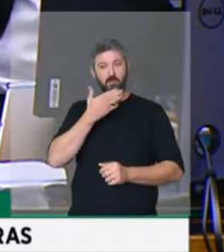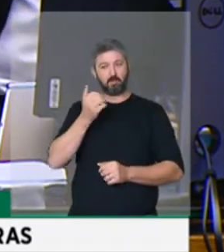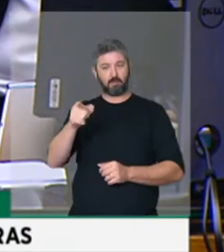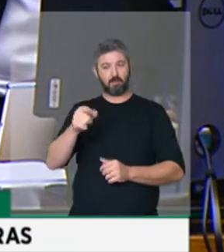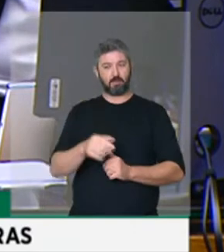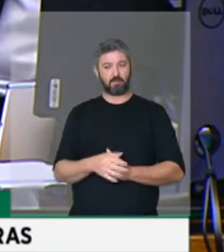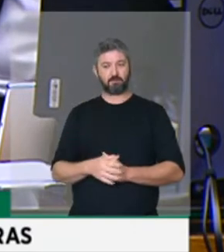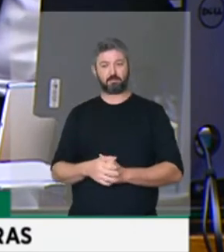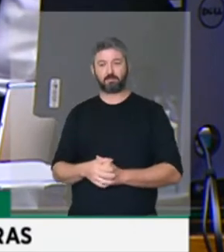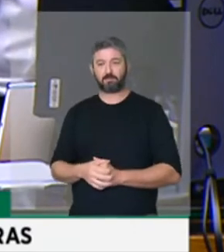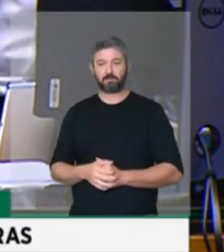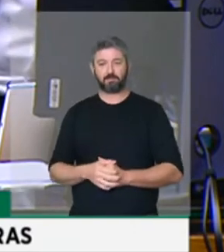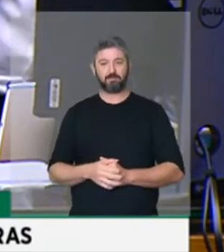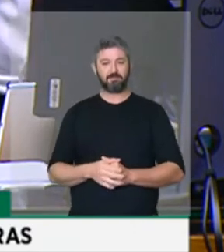PRAF -- [PRESIDENTE]: